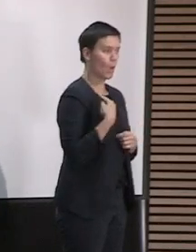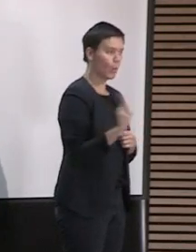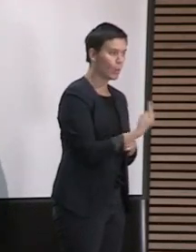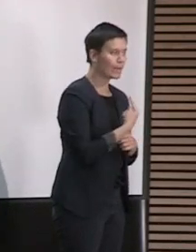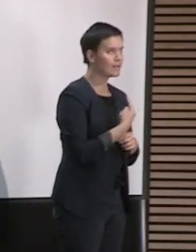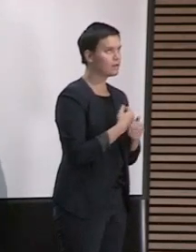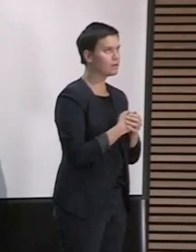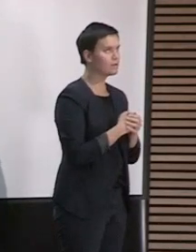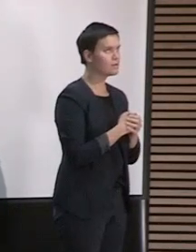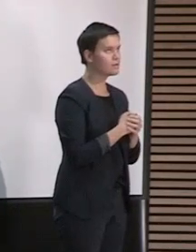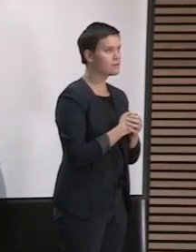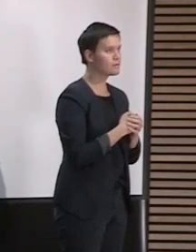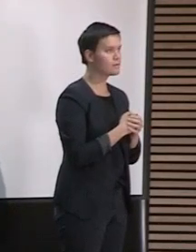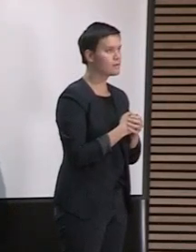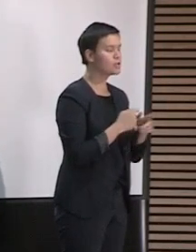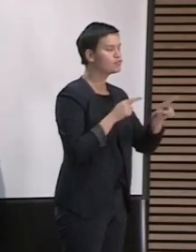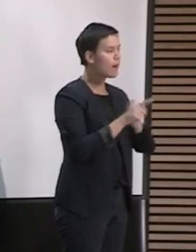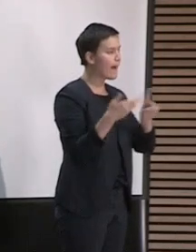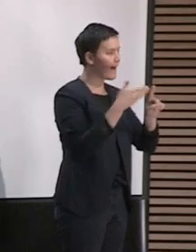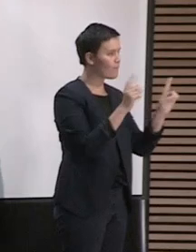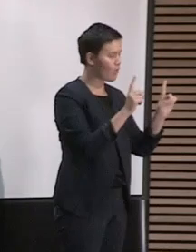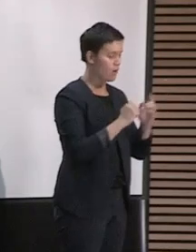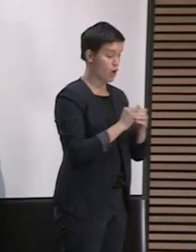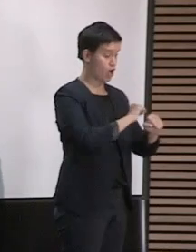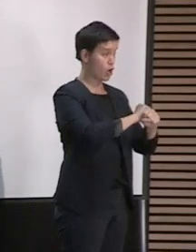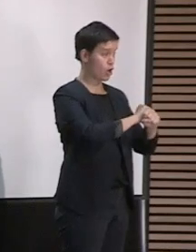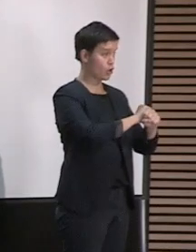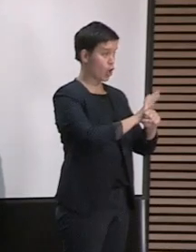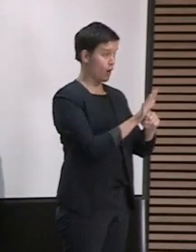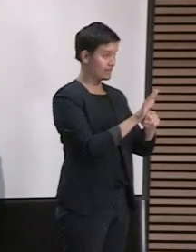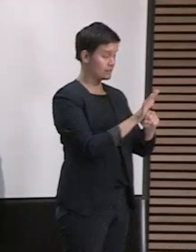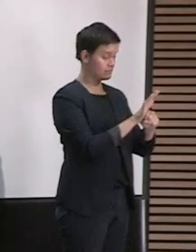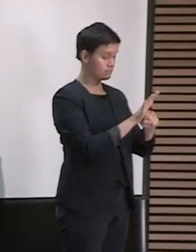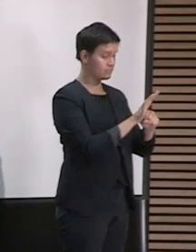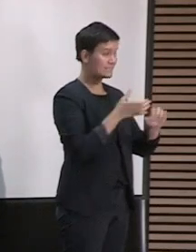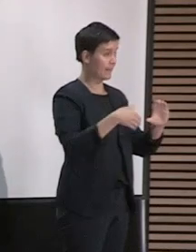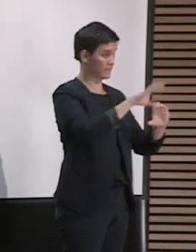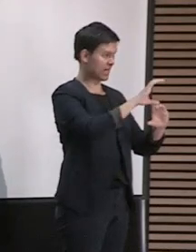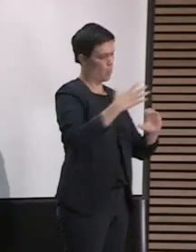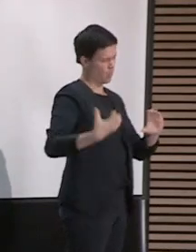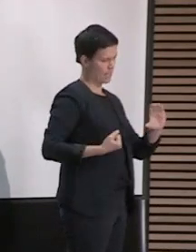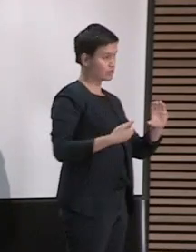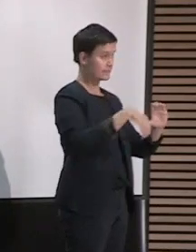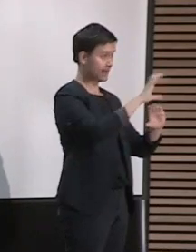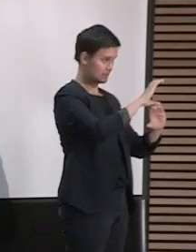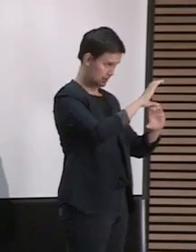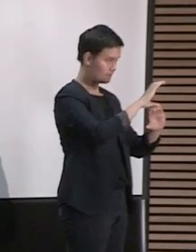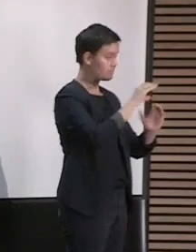taatau i rongo mo te ngaru tuarua e kiia ana ki te, aha e te reira? Kei te miharo koe na? GRANT Ana, ki taku